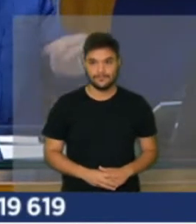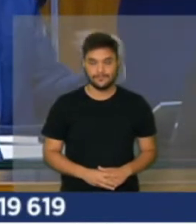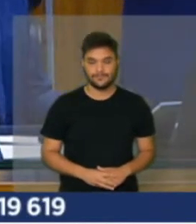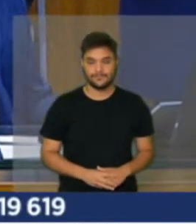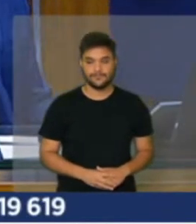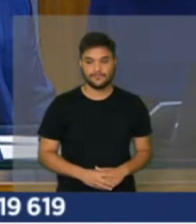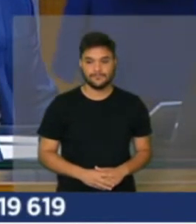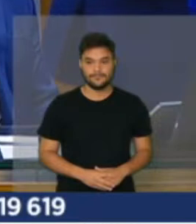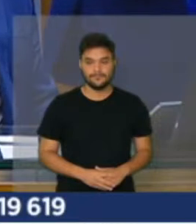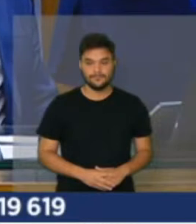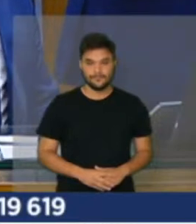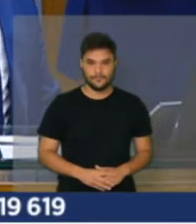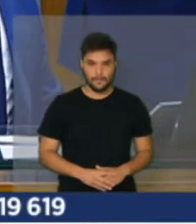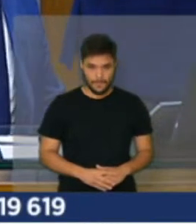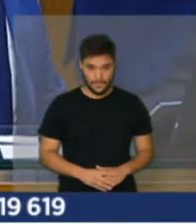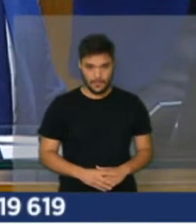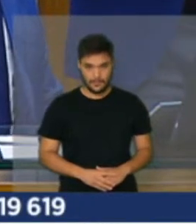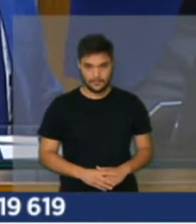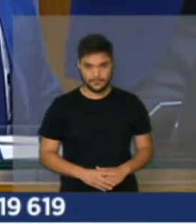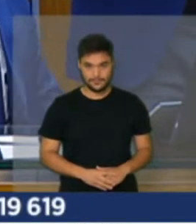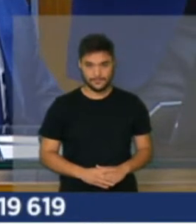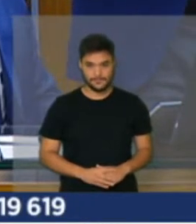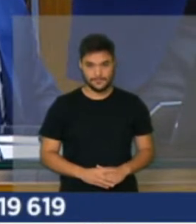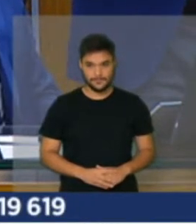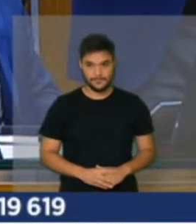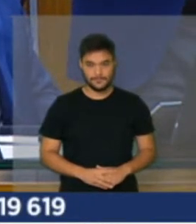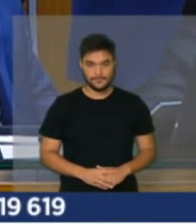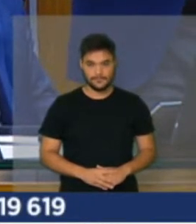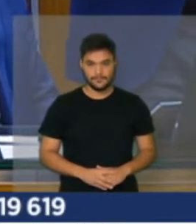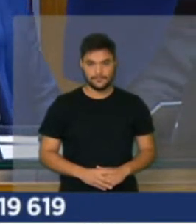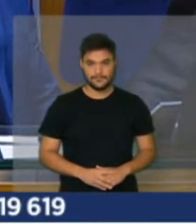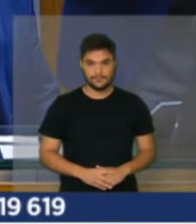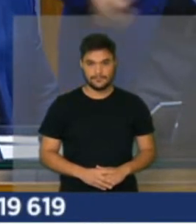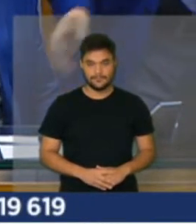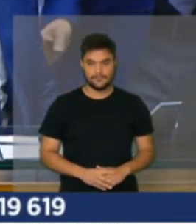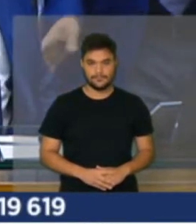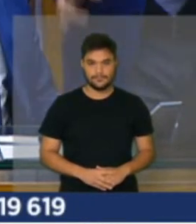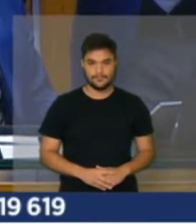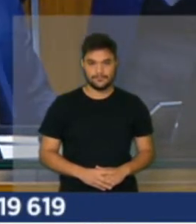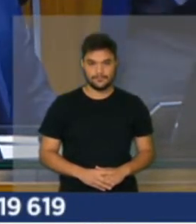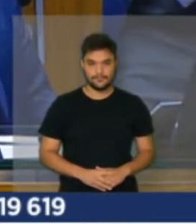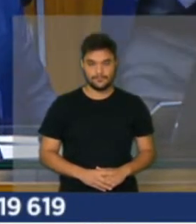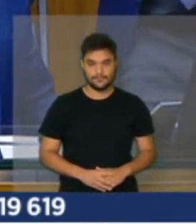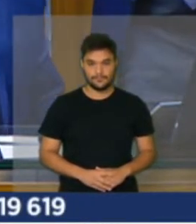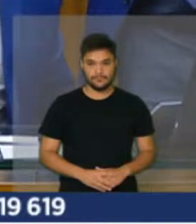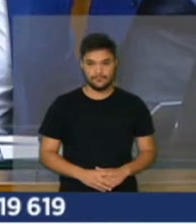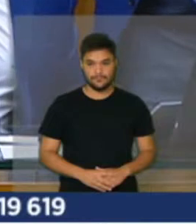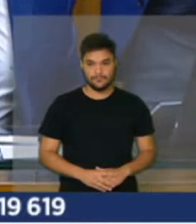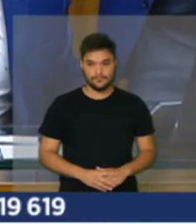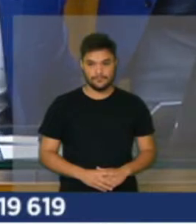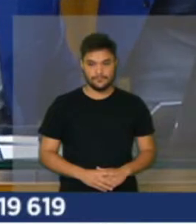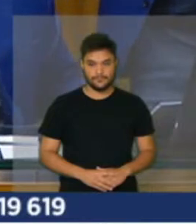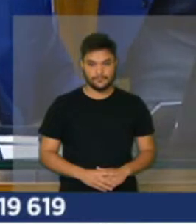PIOS. -- [DEPUTADO]: VAMOS VOTAR 444. [PRESIDENTE]: É ...